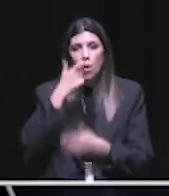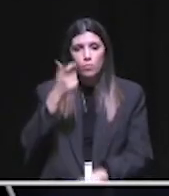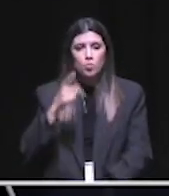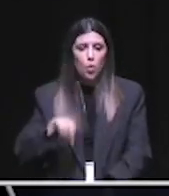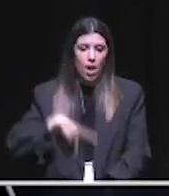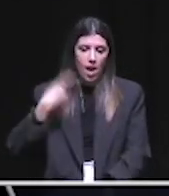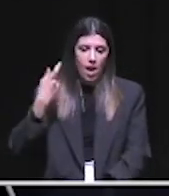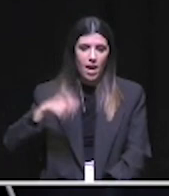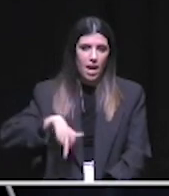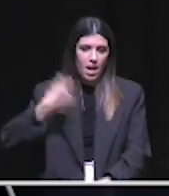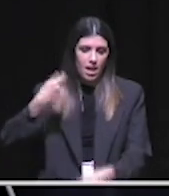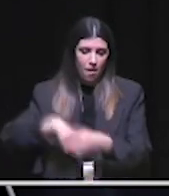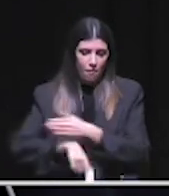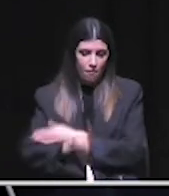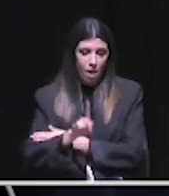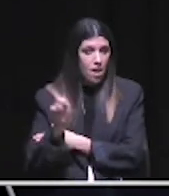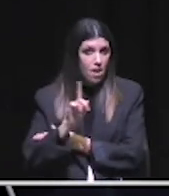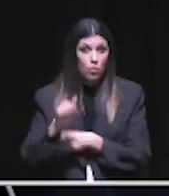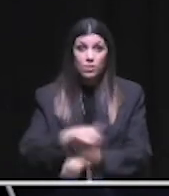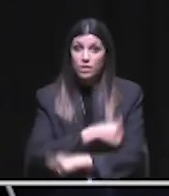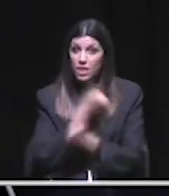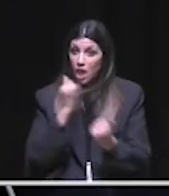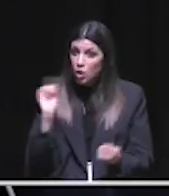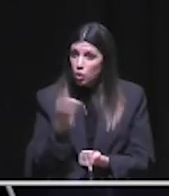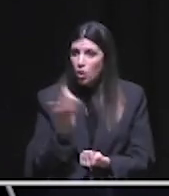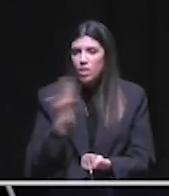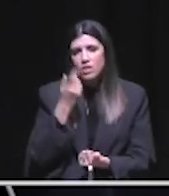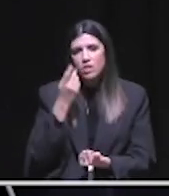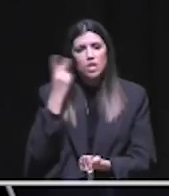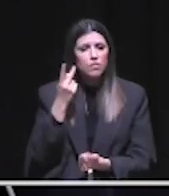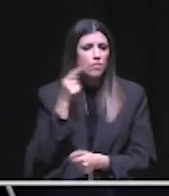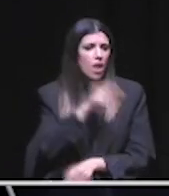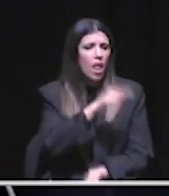mas sim uma cidade onde todas as pessoas têm o direito de morar em qualquer uma das suas zonas.